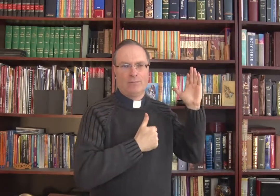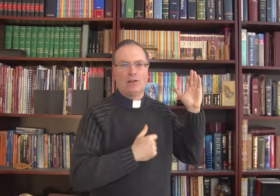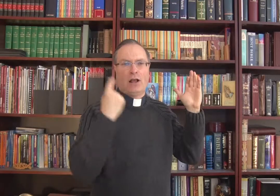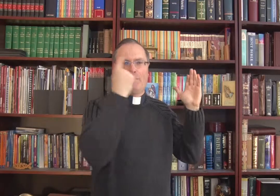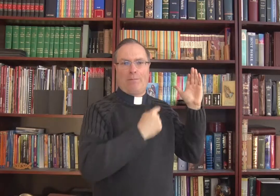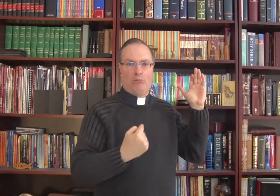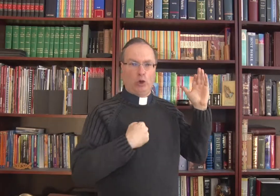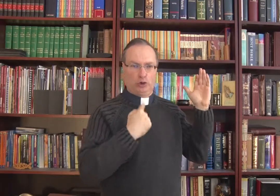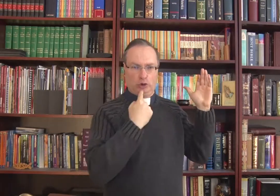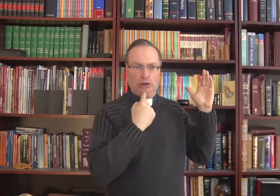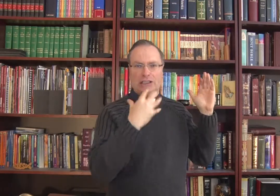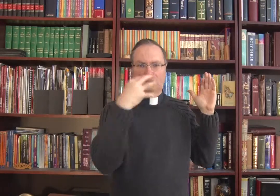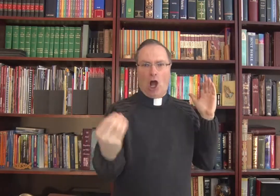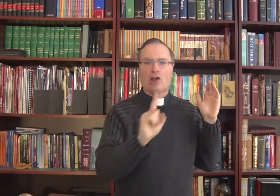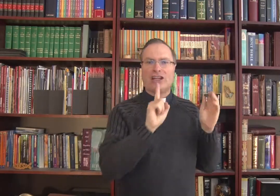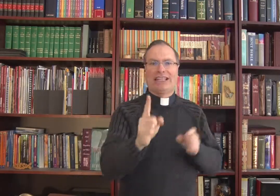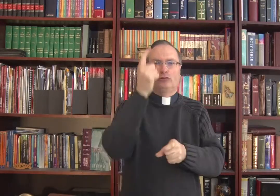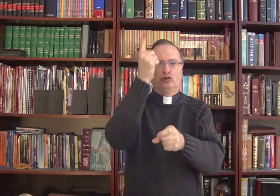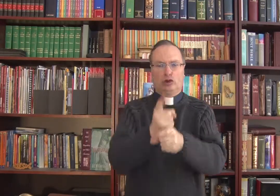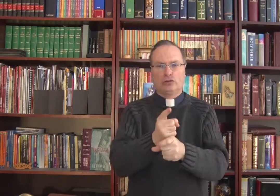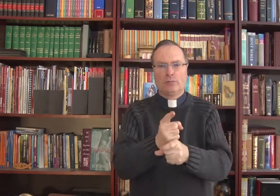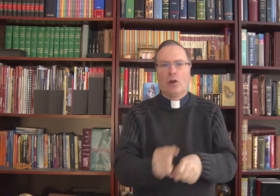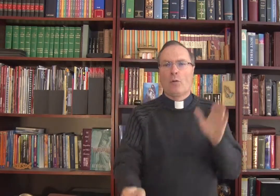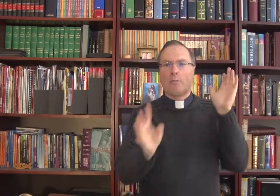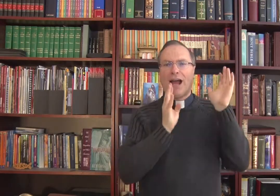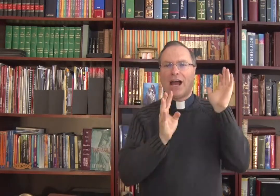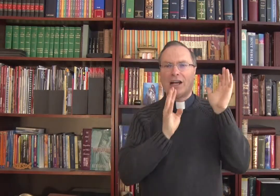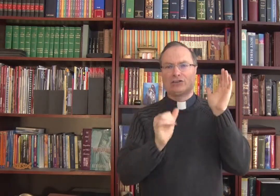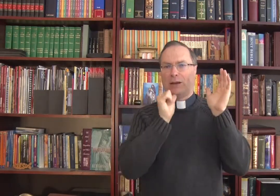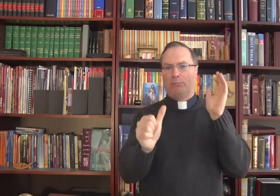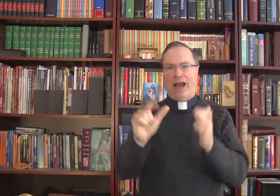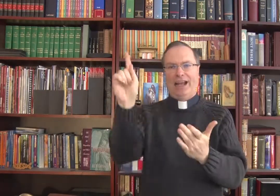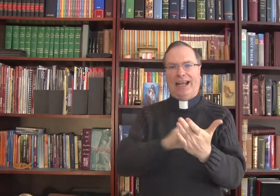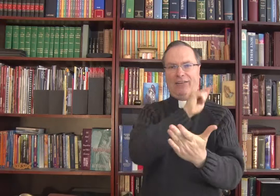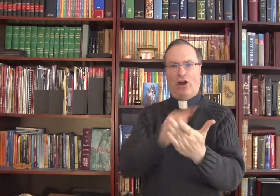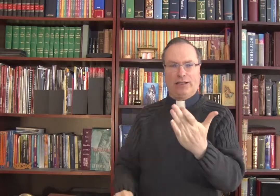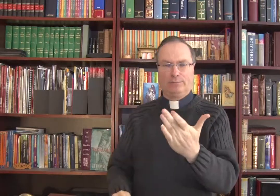et de ma bouche sort ce qui est juste, une parole qui ne sera pas révoquée: